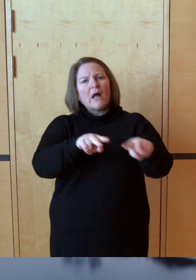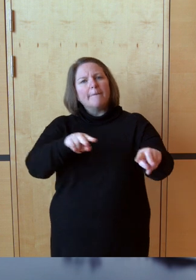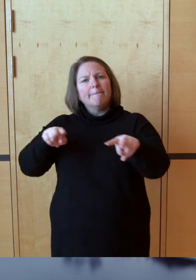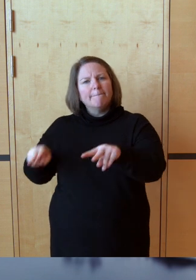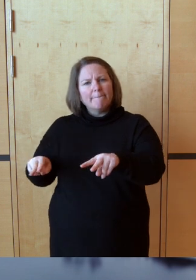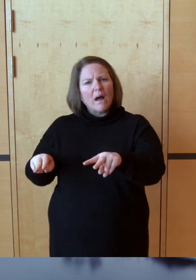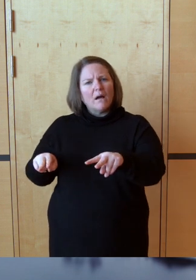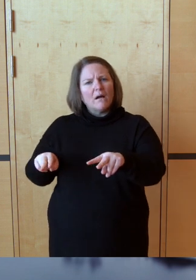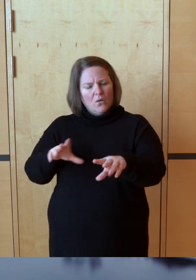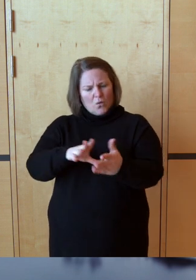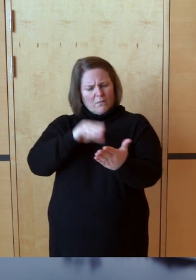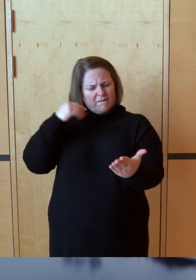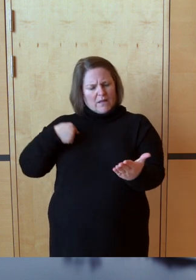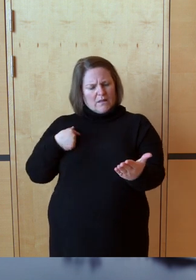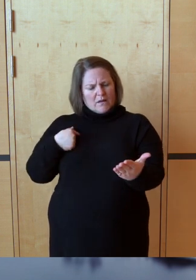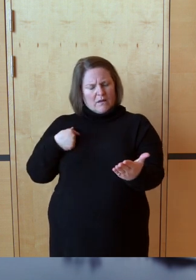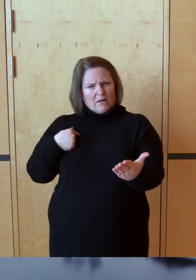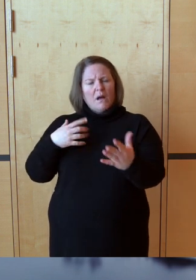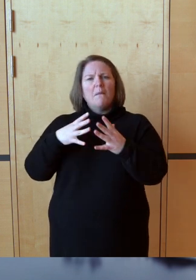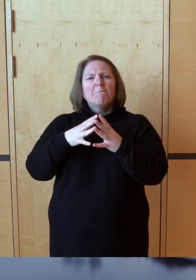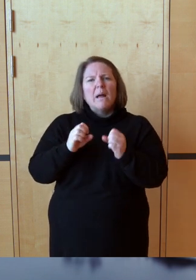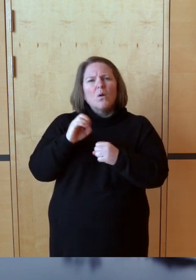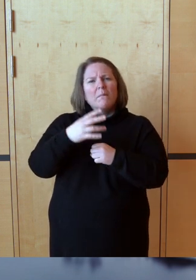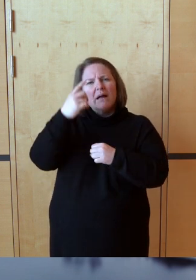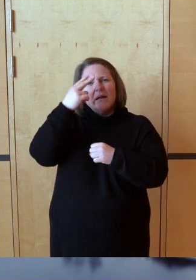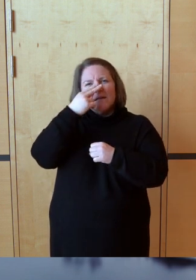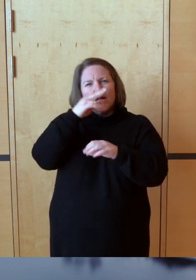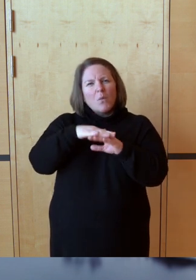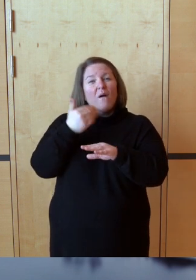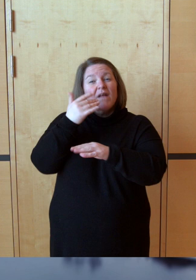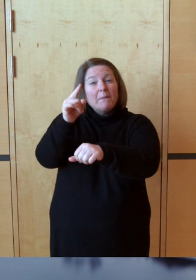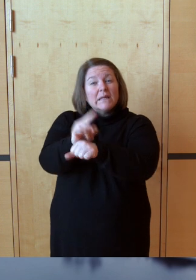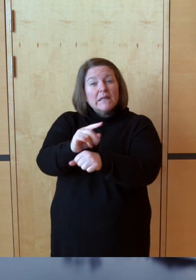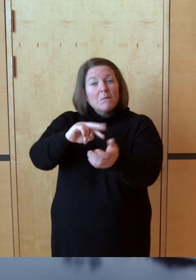Om det går att titta på framtidsplanering inte prata med lokalisering